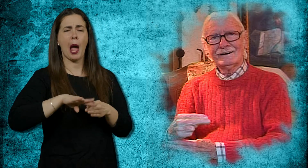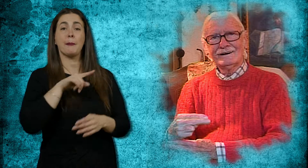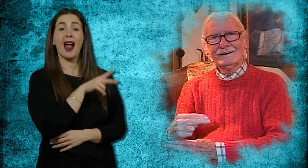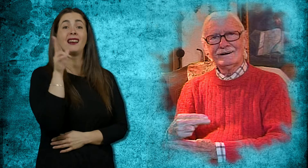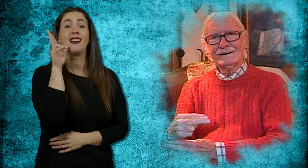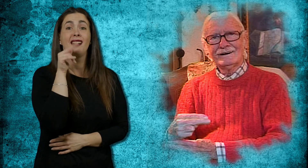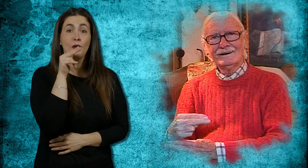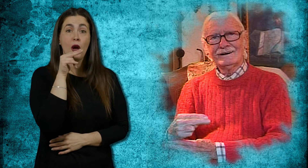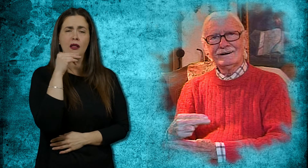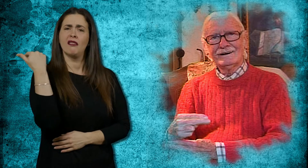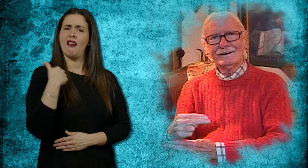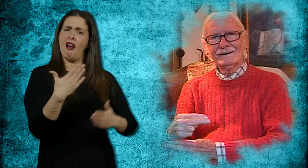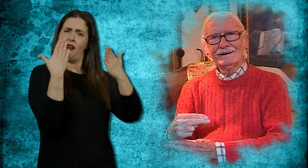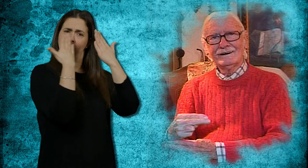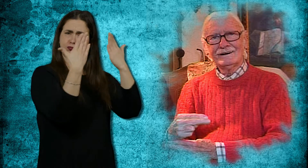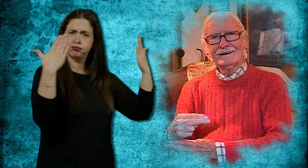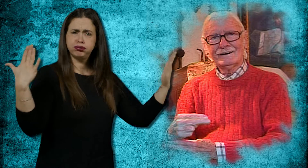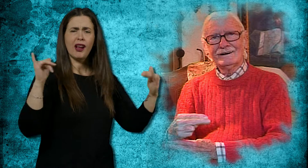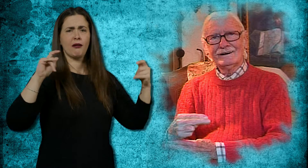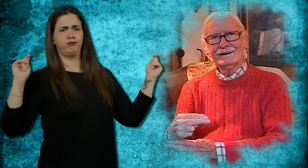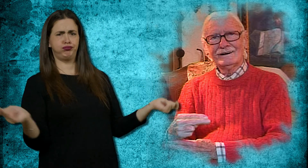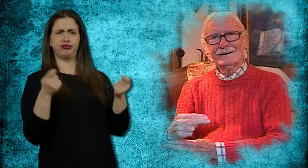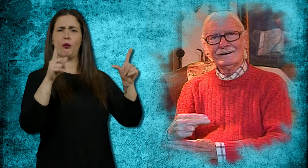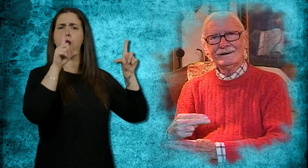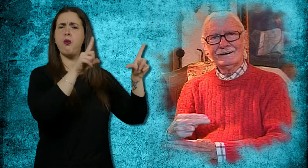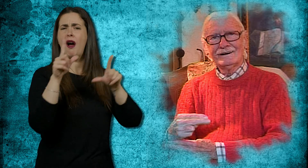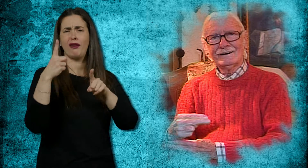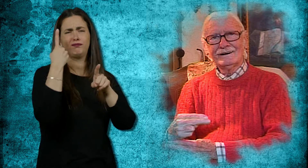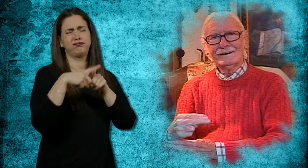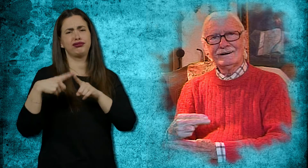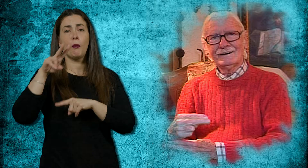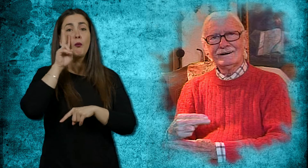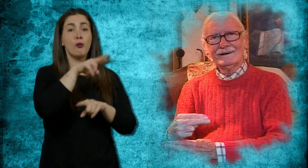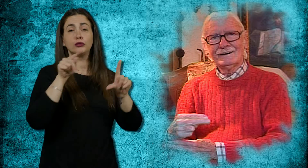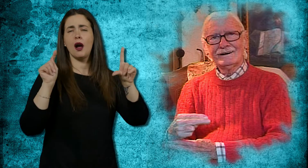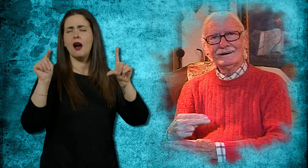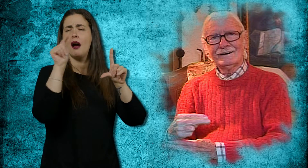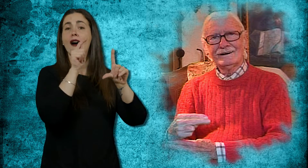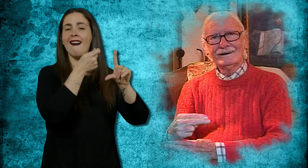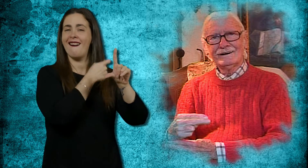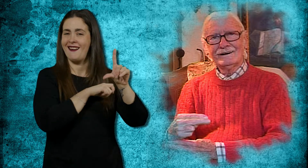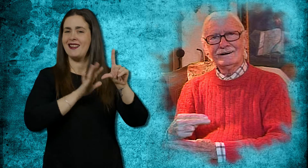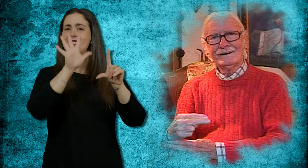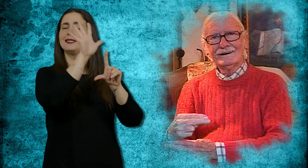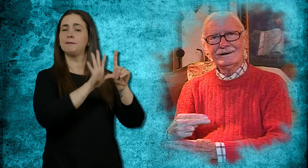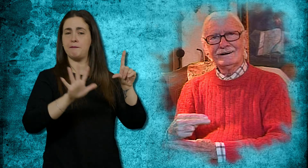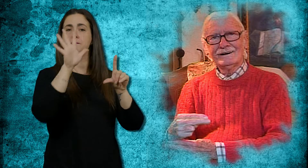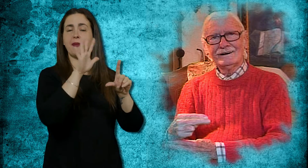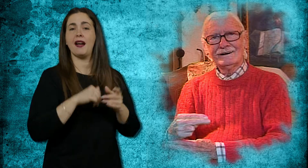Va exposar i va publicar les seves obres en diversos museus d'Espanya